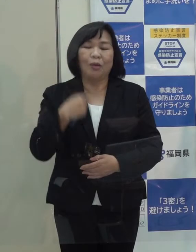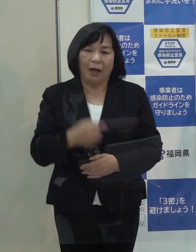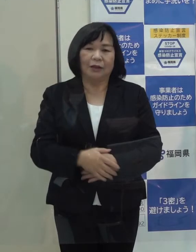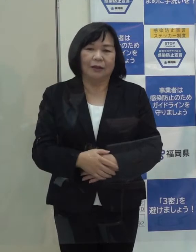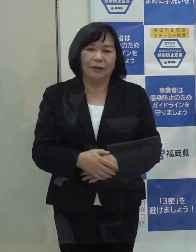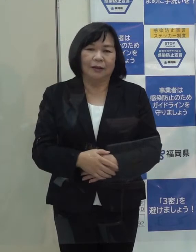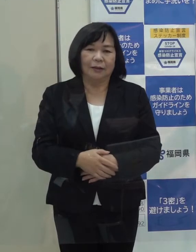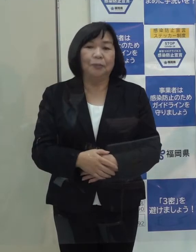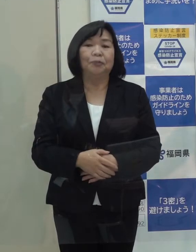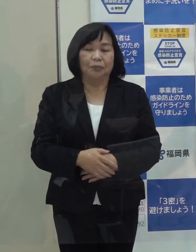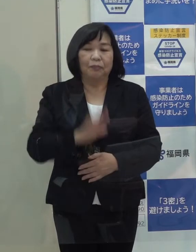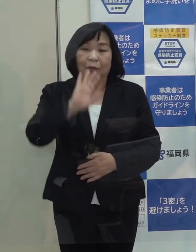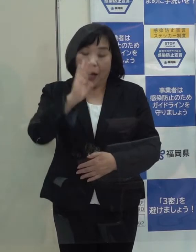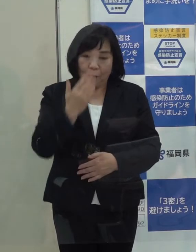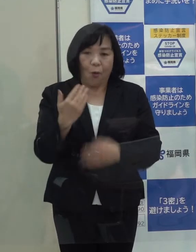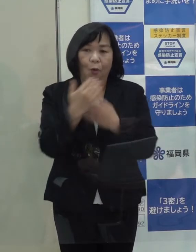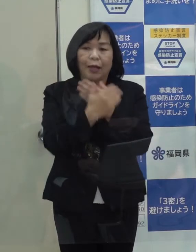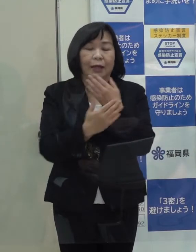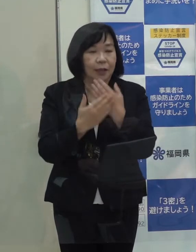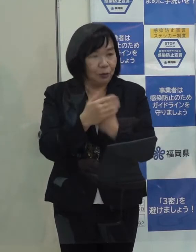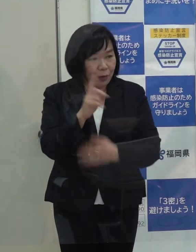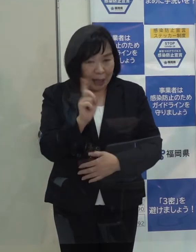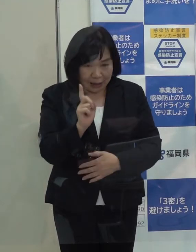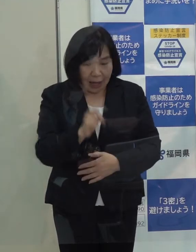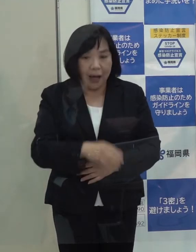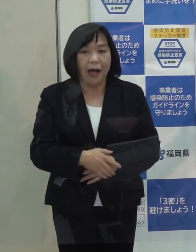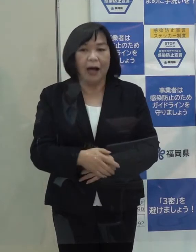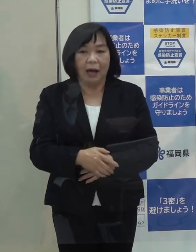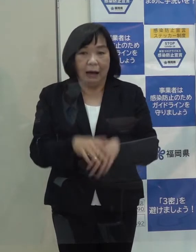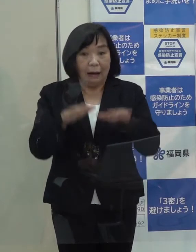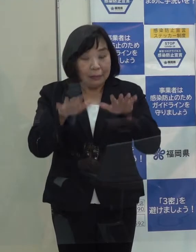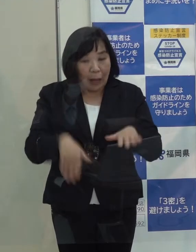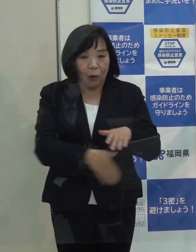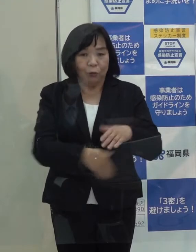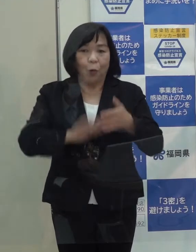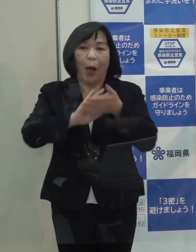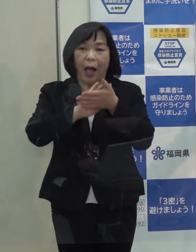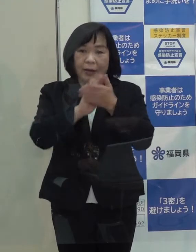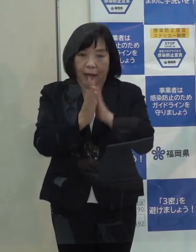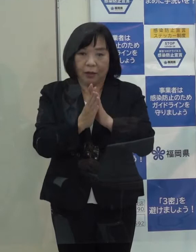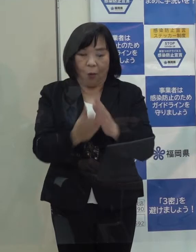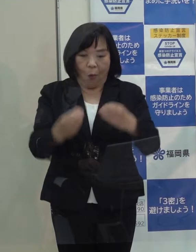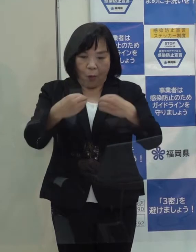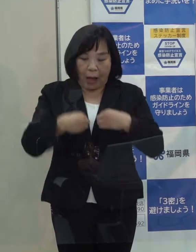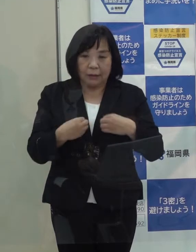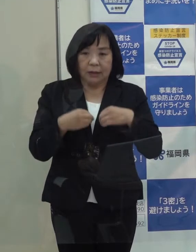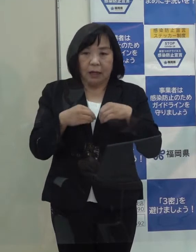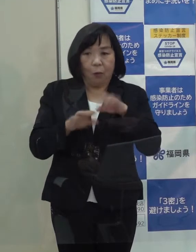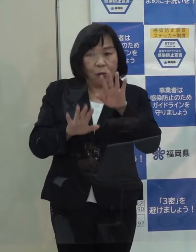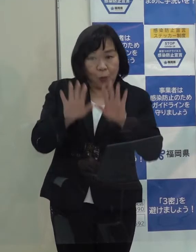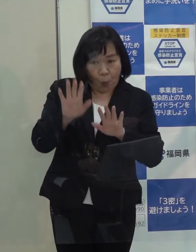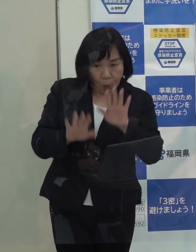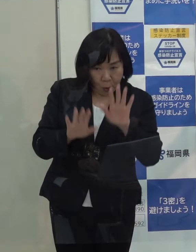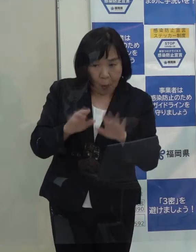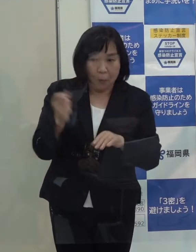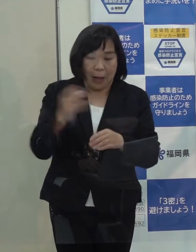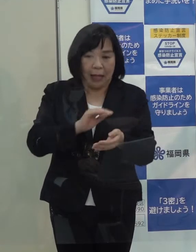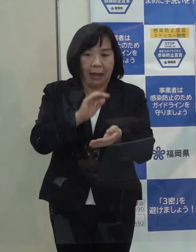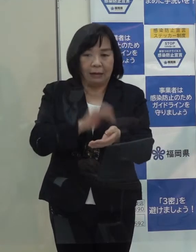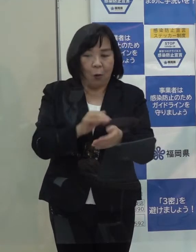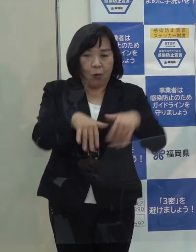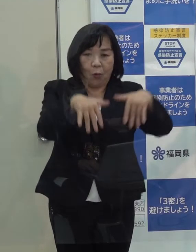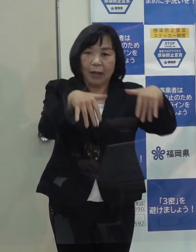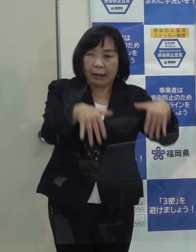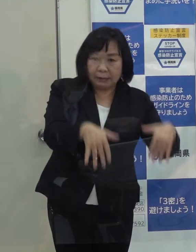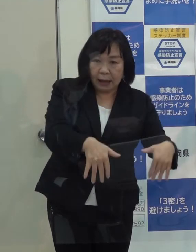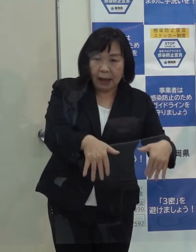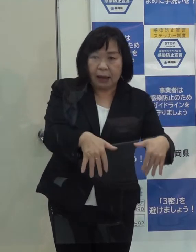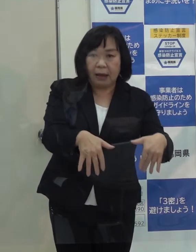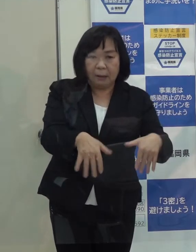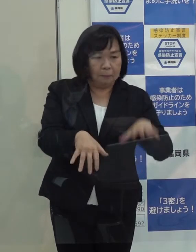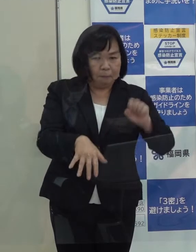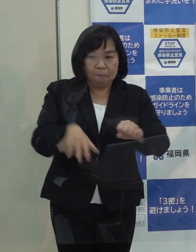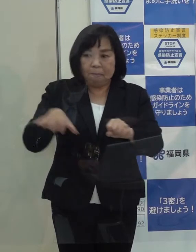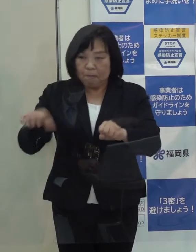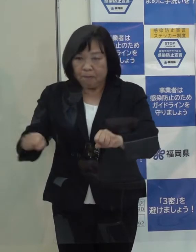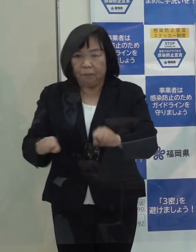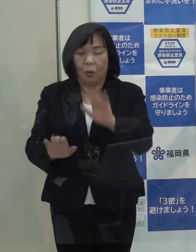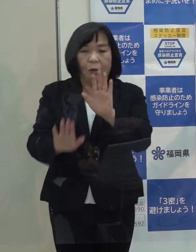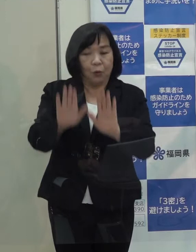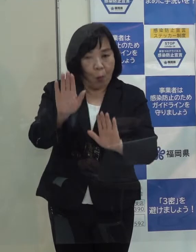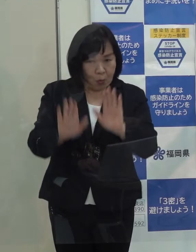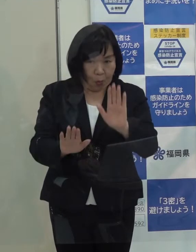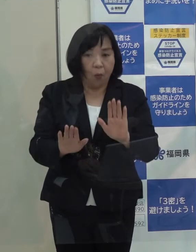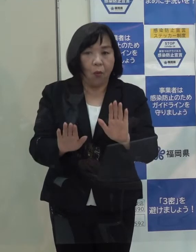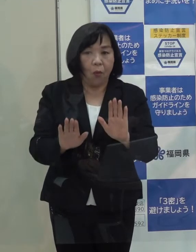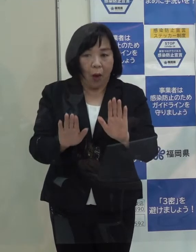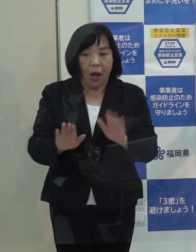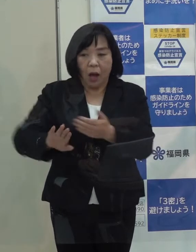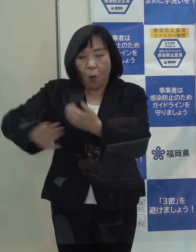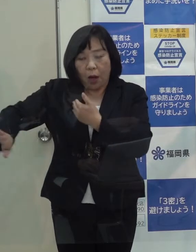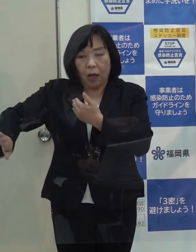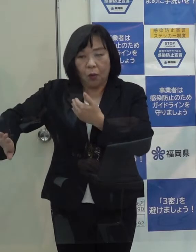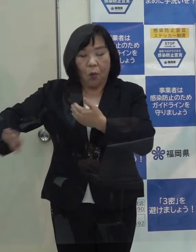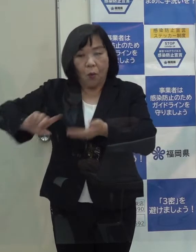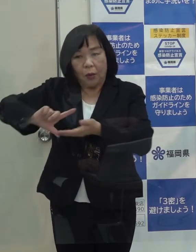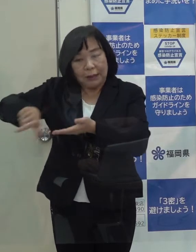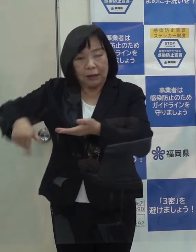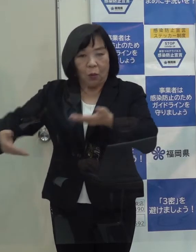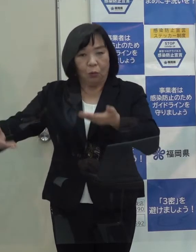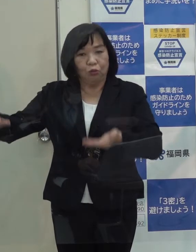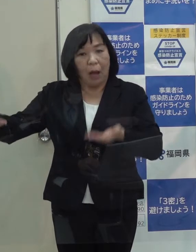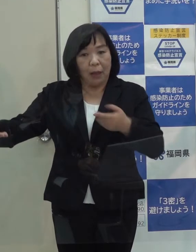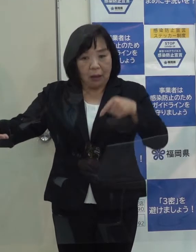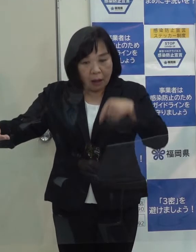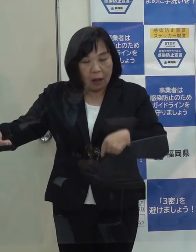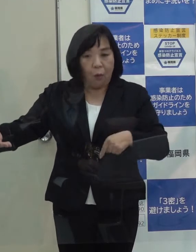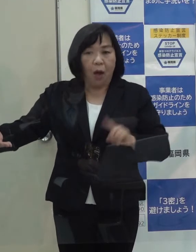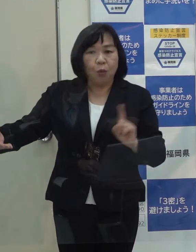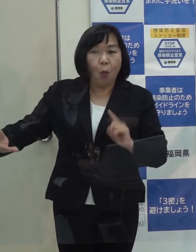ただ 大事なことは 今の本県の感染状況や医療提供体制の確保状況が 他の地域と比べてどういう状況になっているか